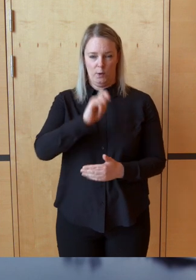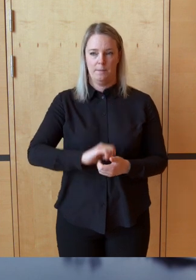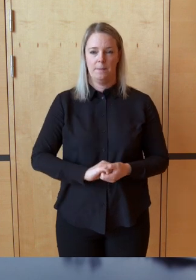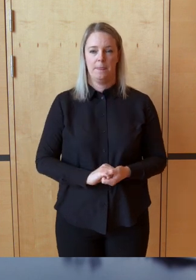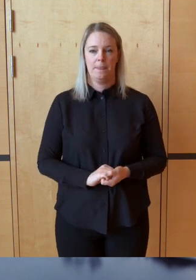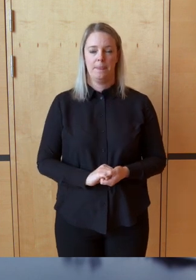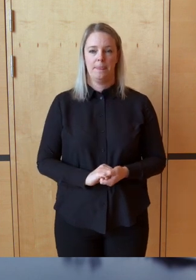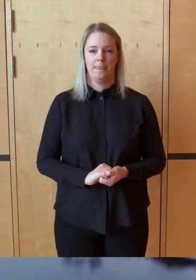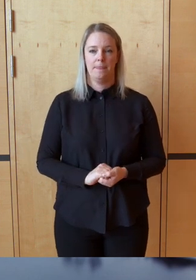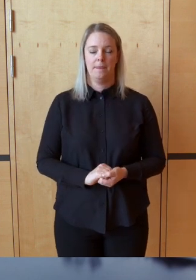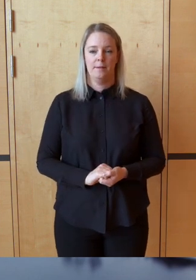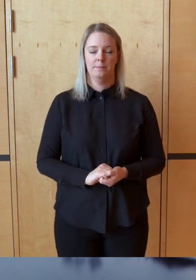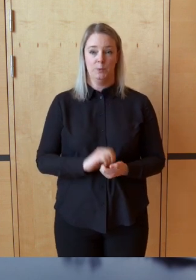Du Hur högt är